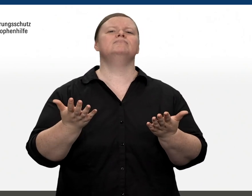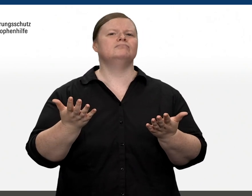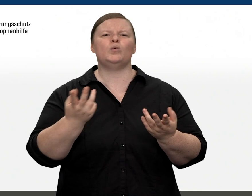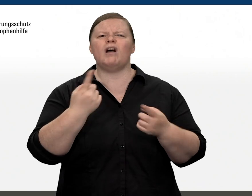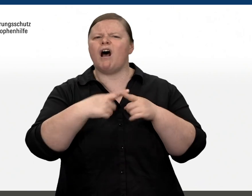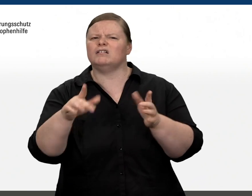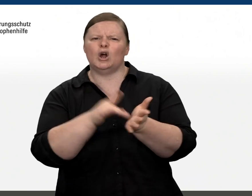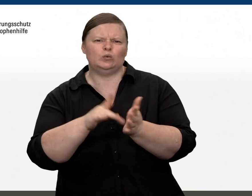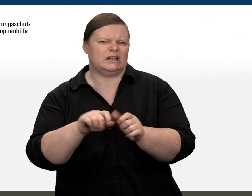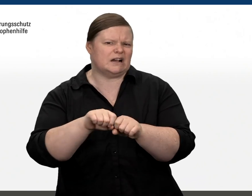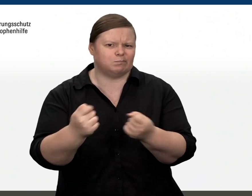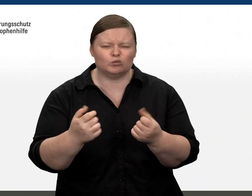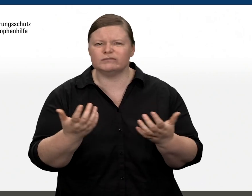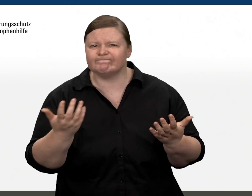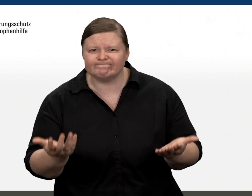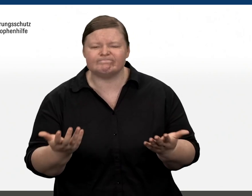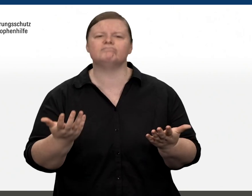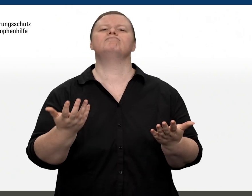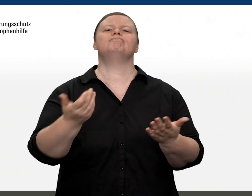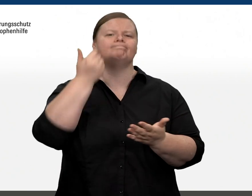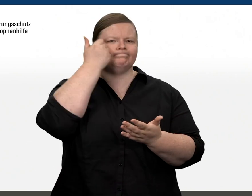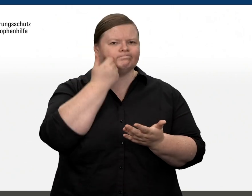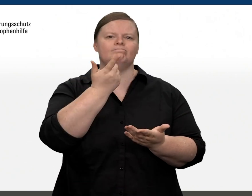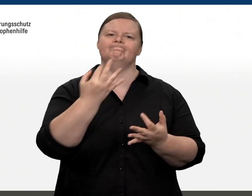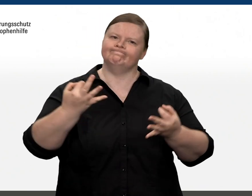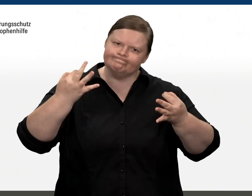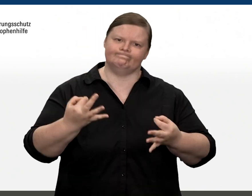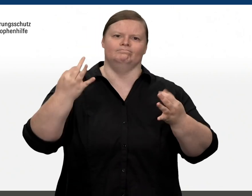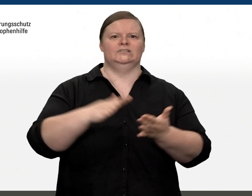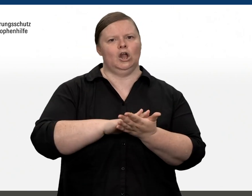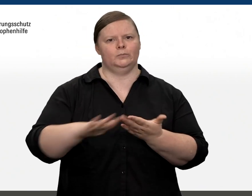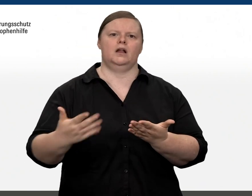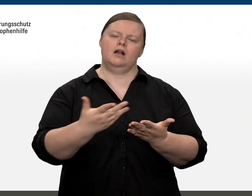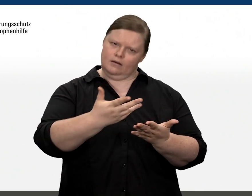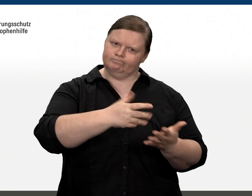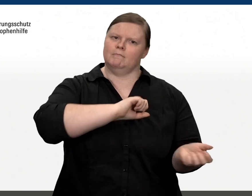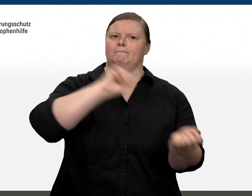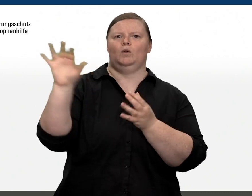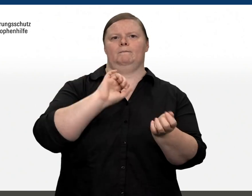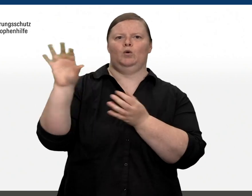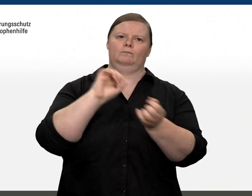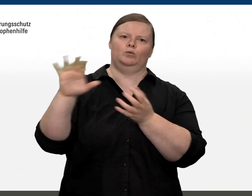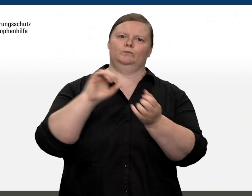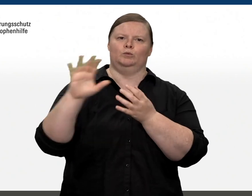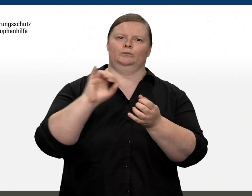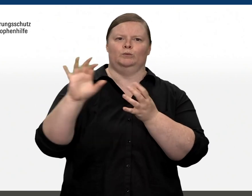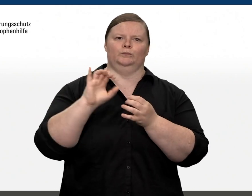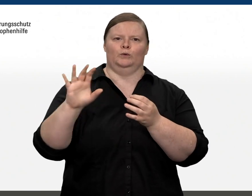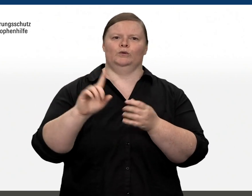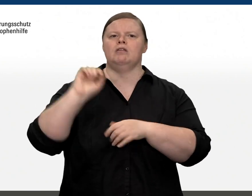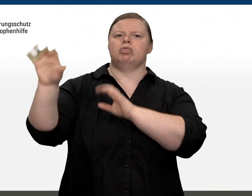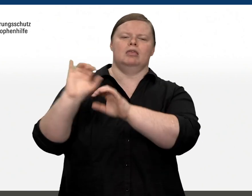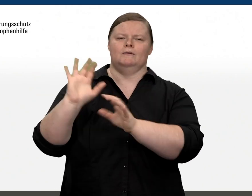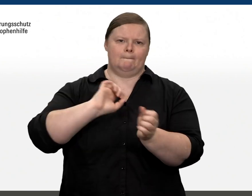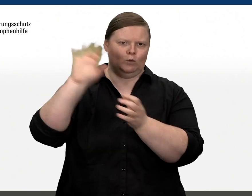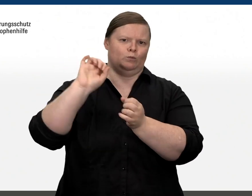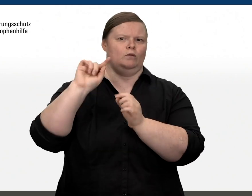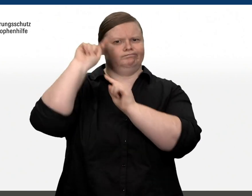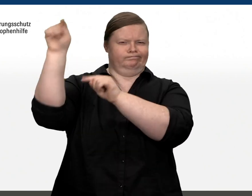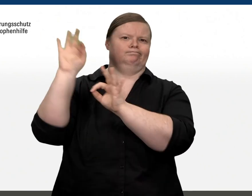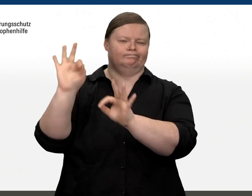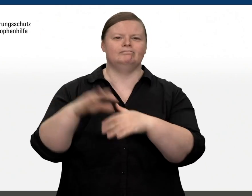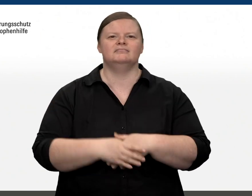oder anderweitig kaputt sind, lassen Sie diese Fachgerecht entsorgen.